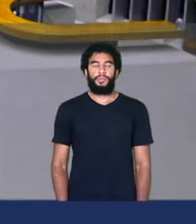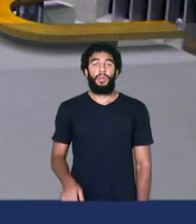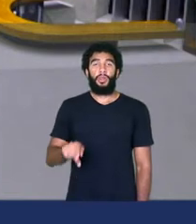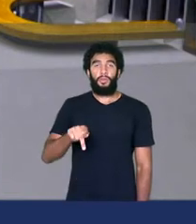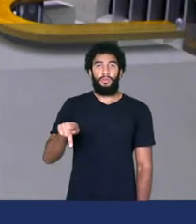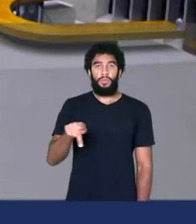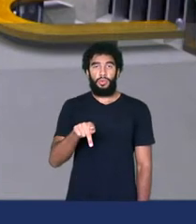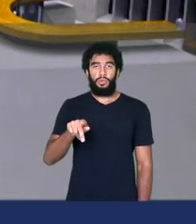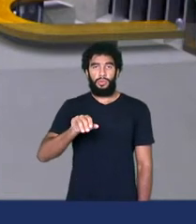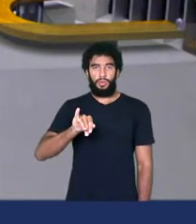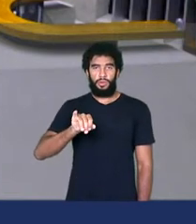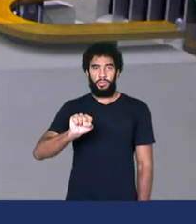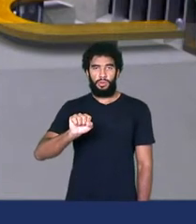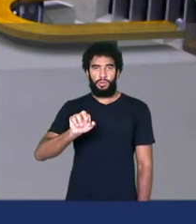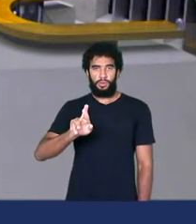DO DISTRITO FEDERAL. PROFESSOR